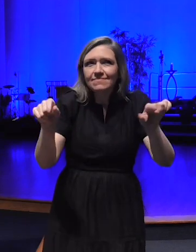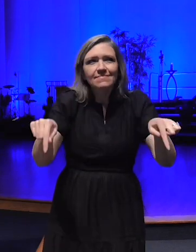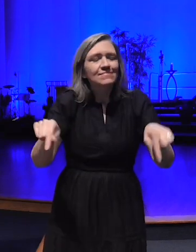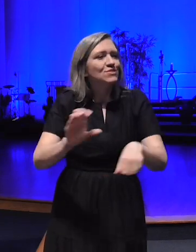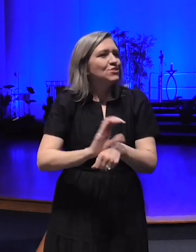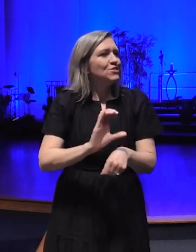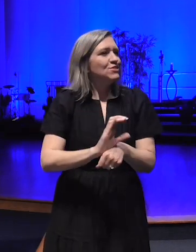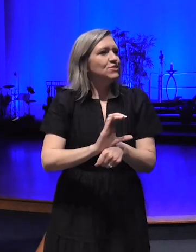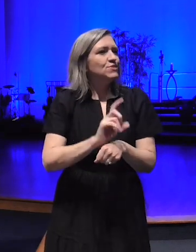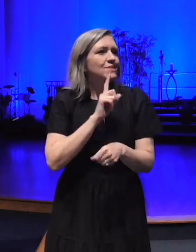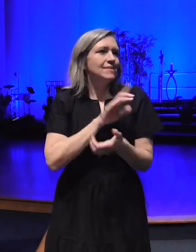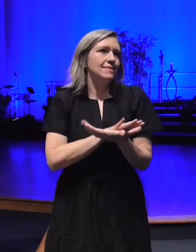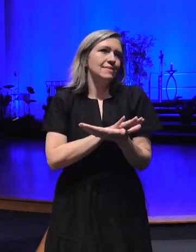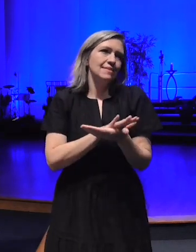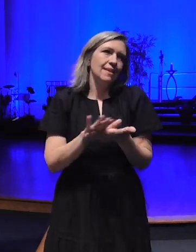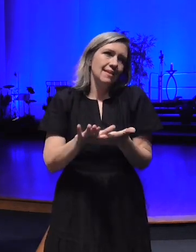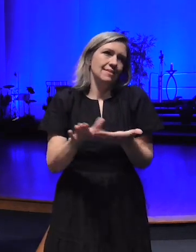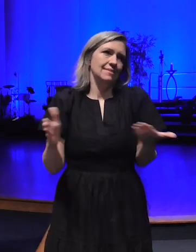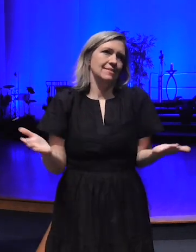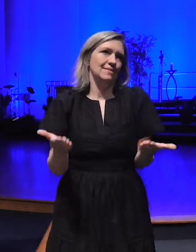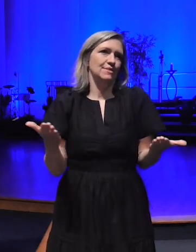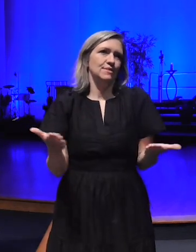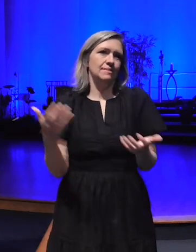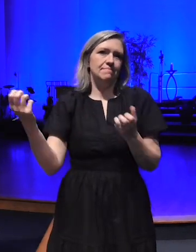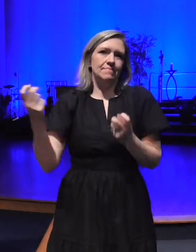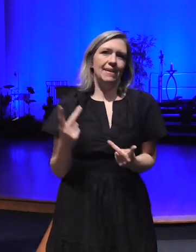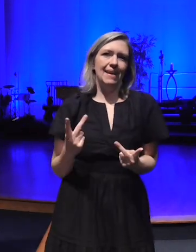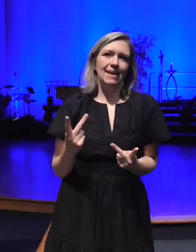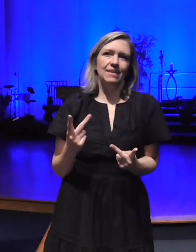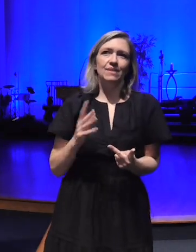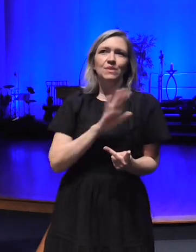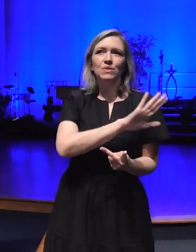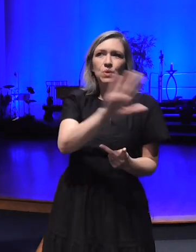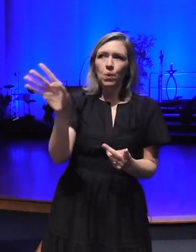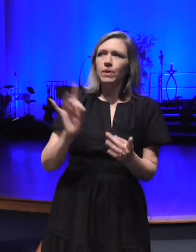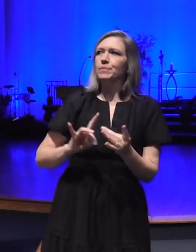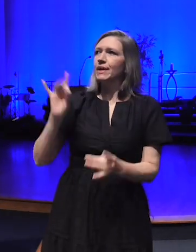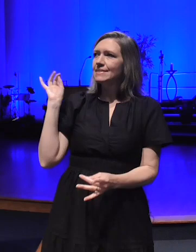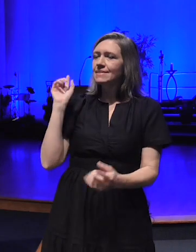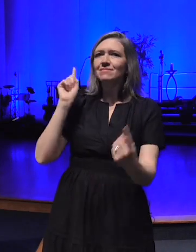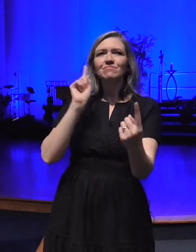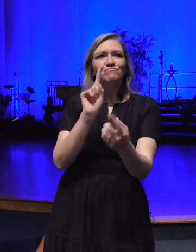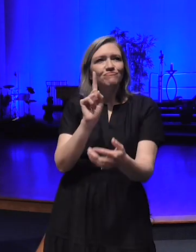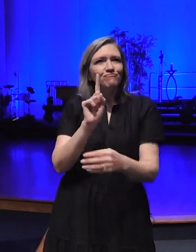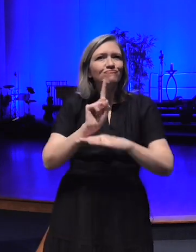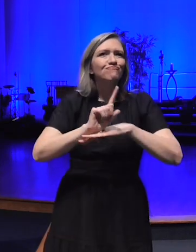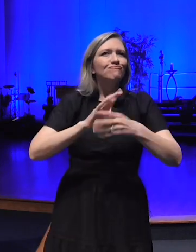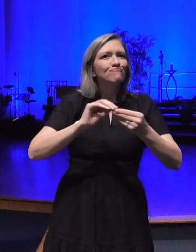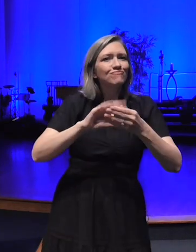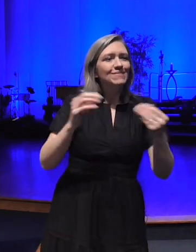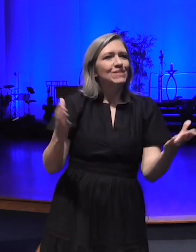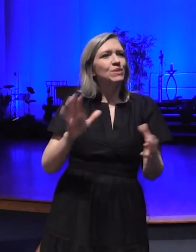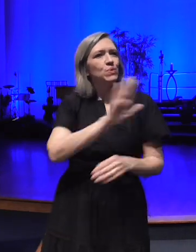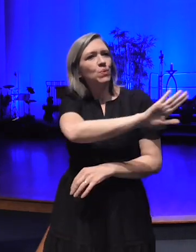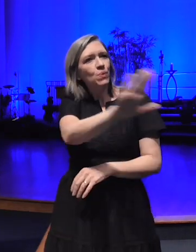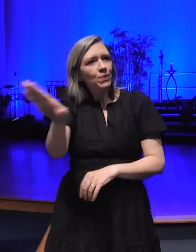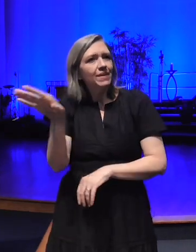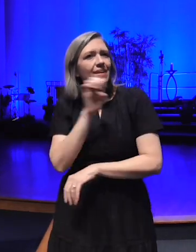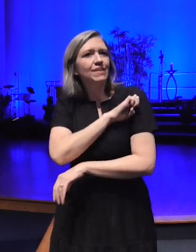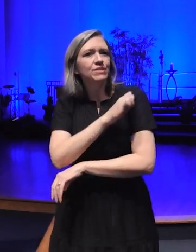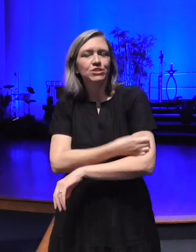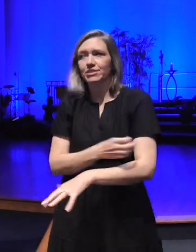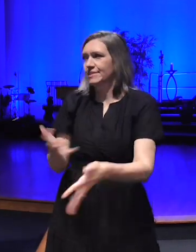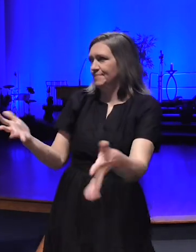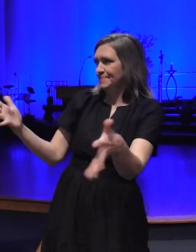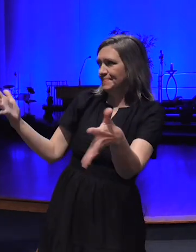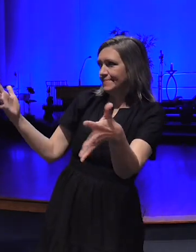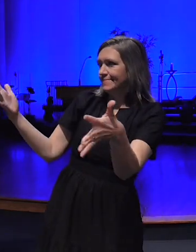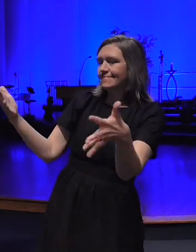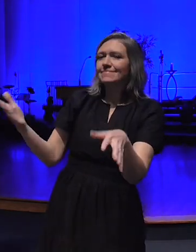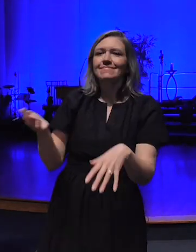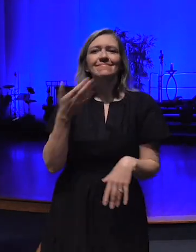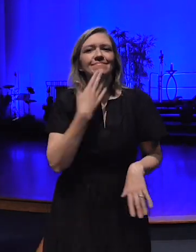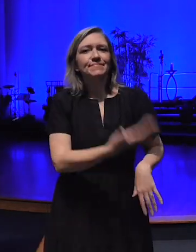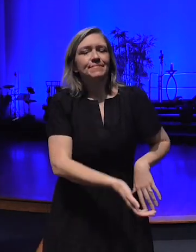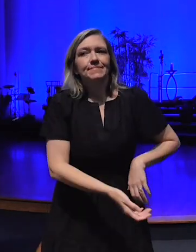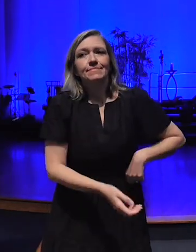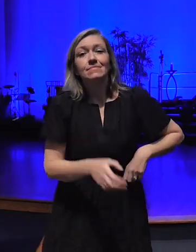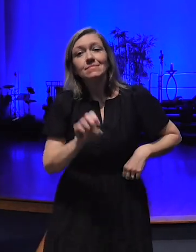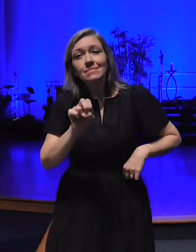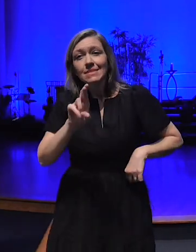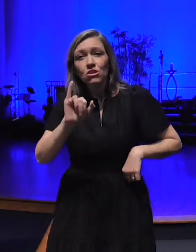maravilloso estar de vuelta en tu presencia y en tu energía. Vaya, gracias